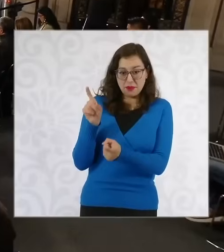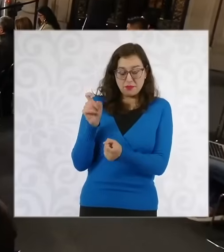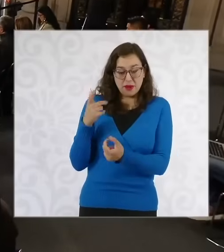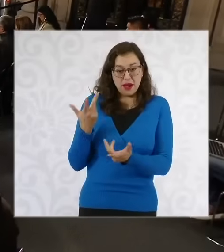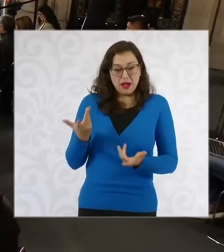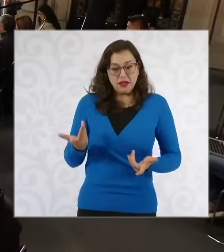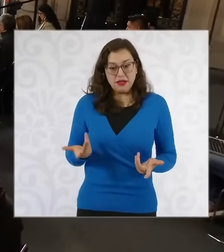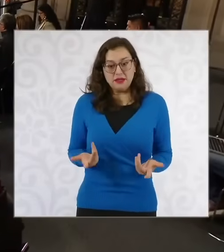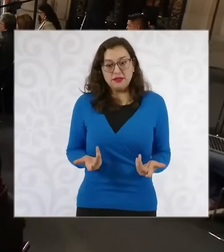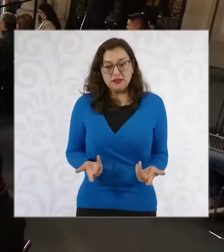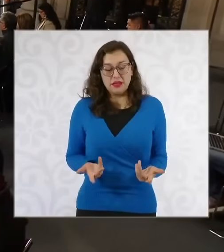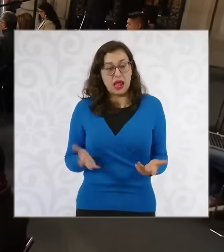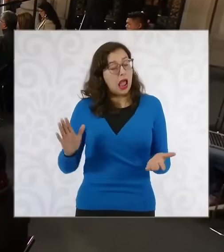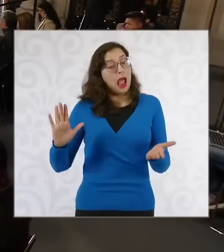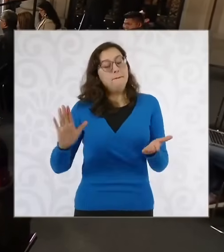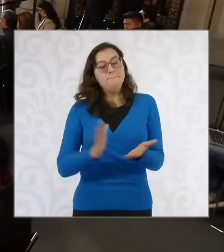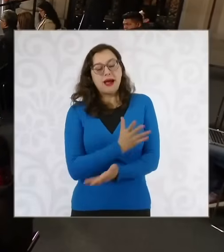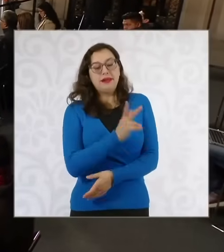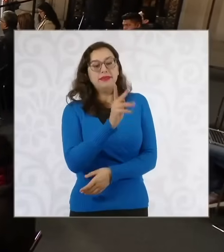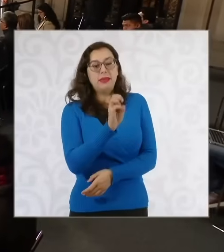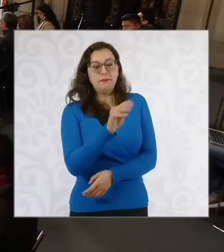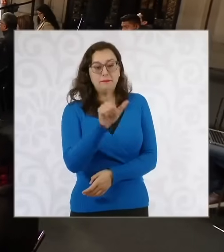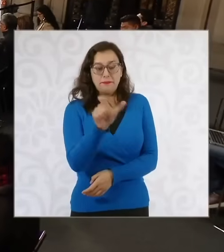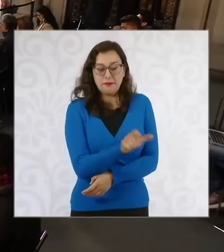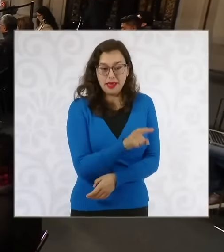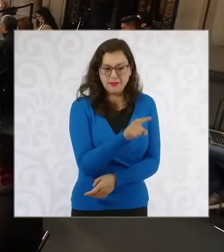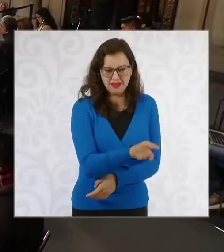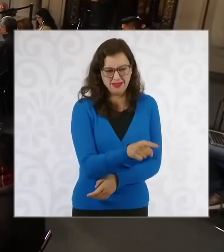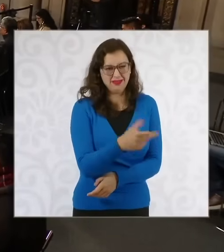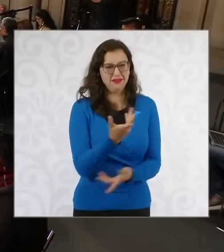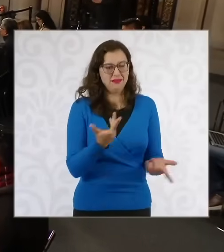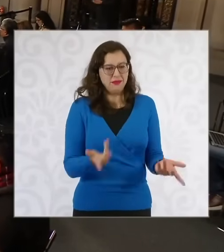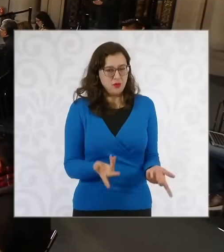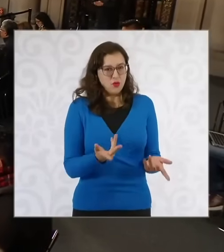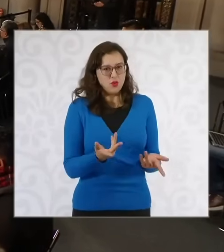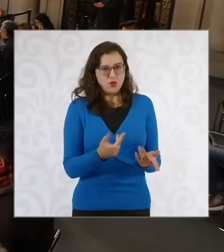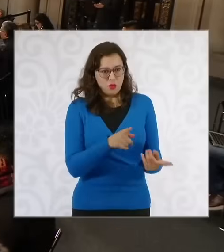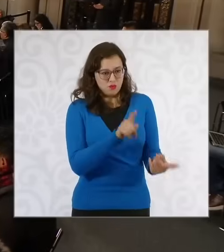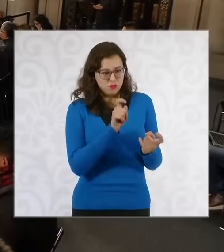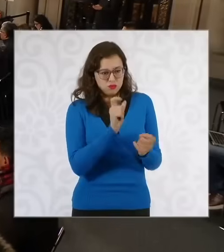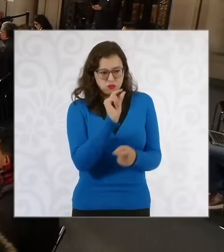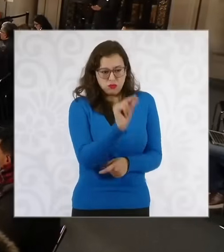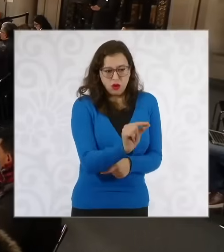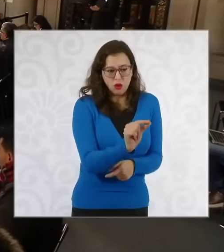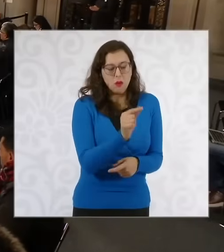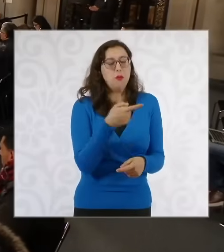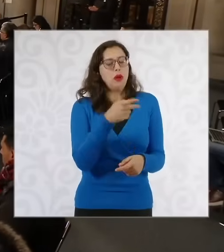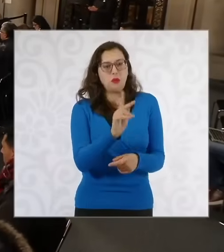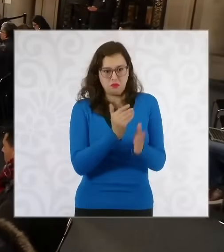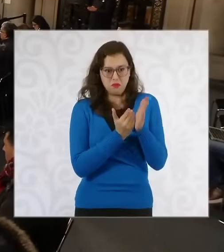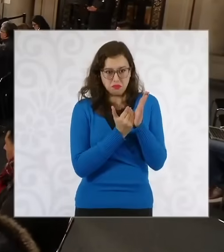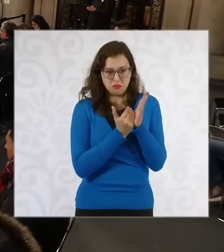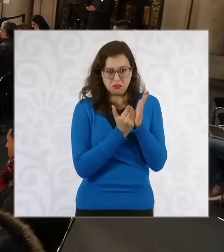de oro que estaba en déficit hoy tenemos una franca recuperación incluso una ampliación de